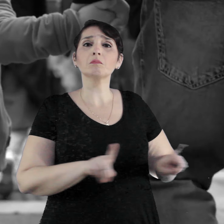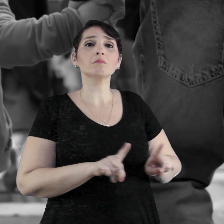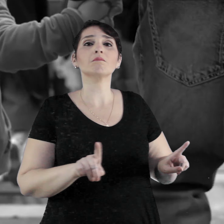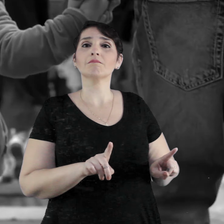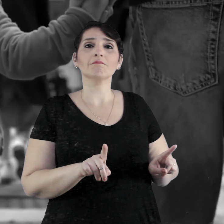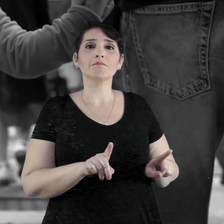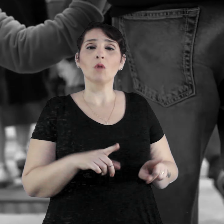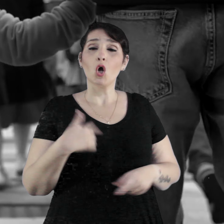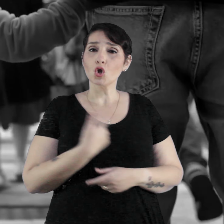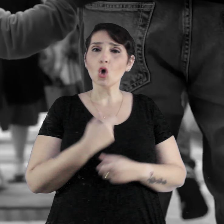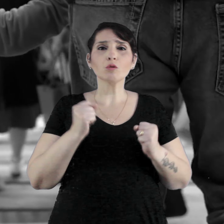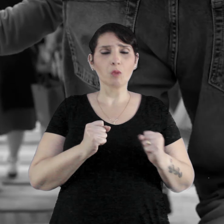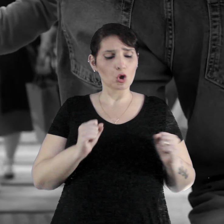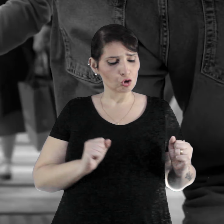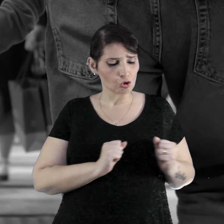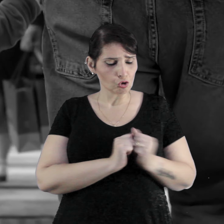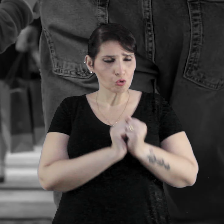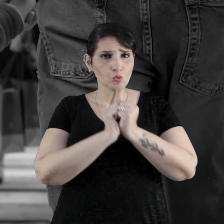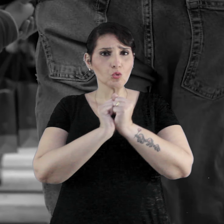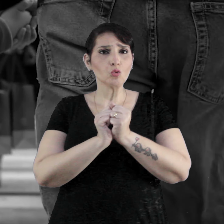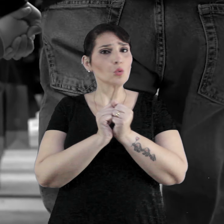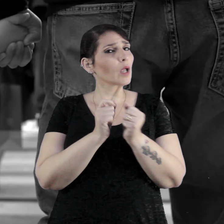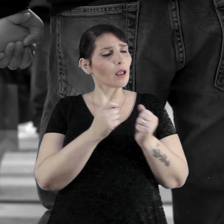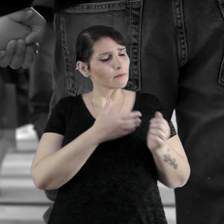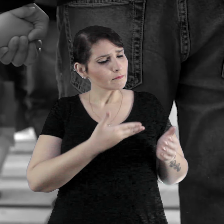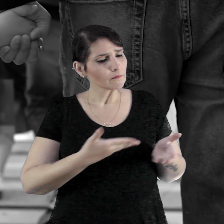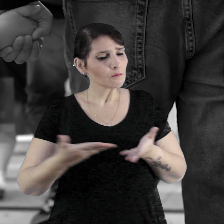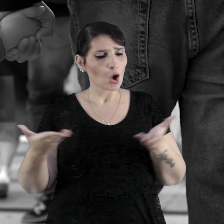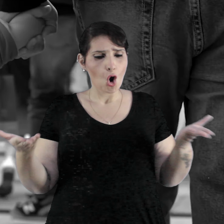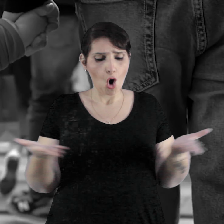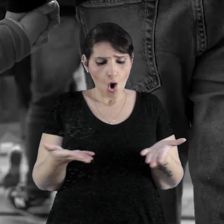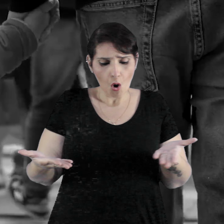Podemos pegar a mão dela e a convidar para vir para o momento presente